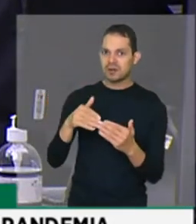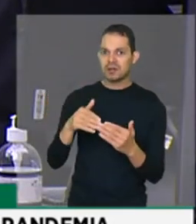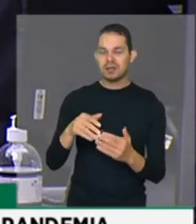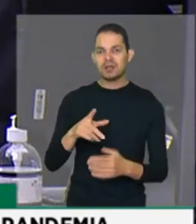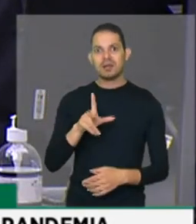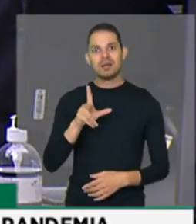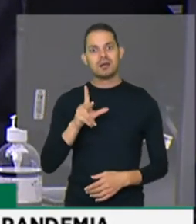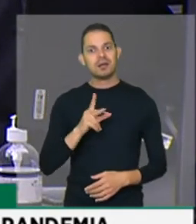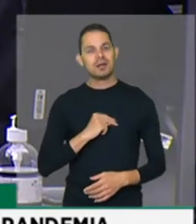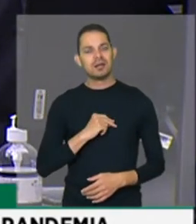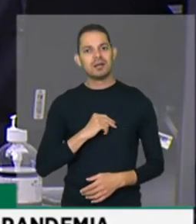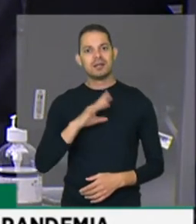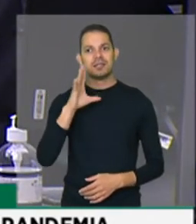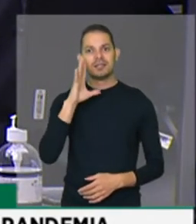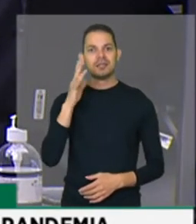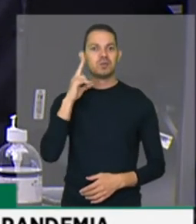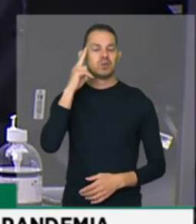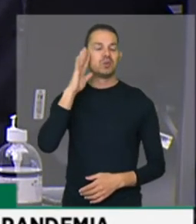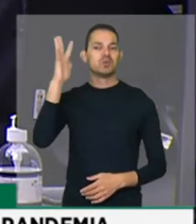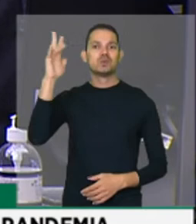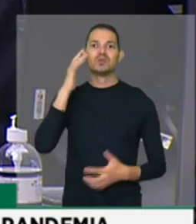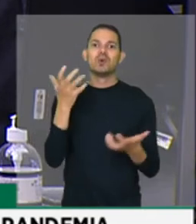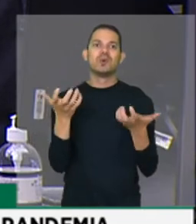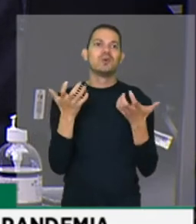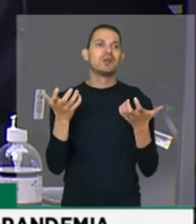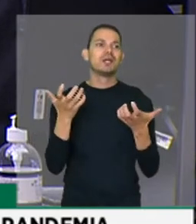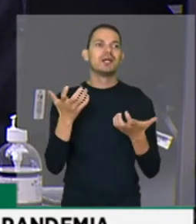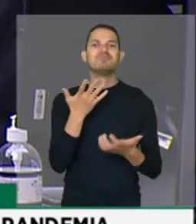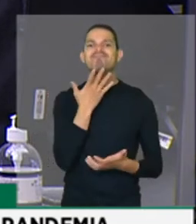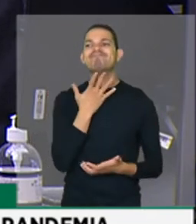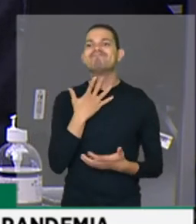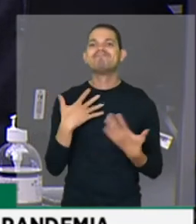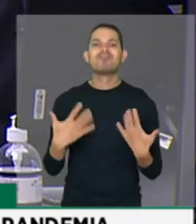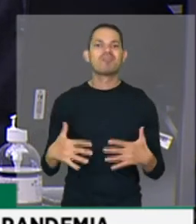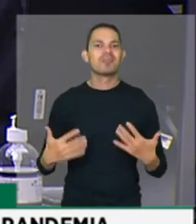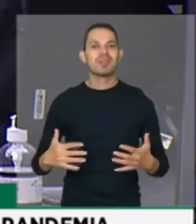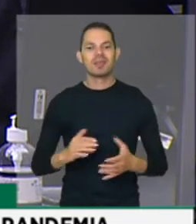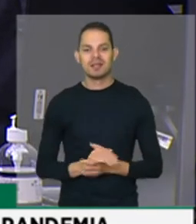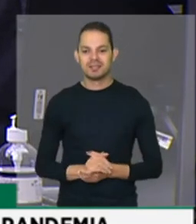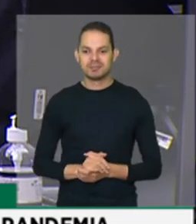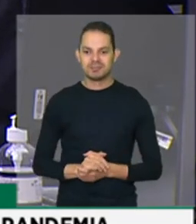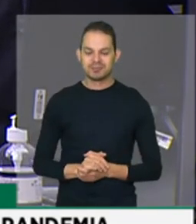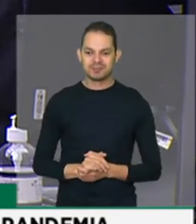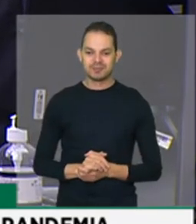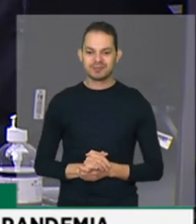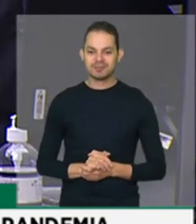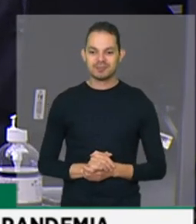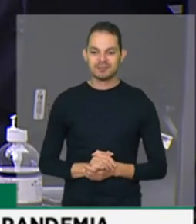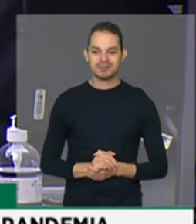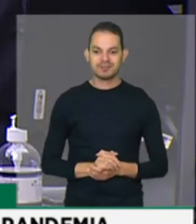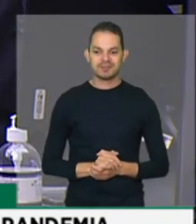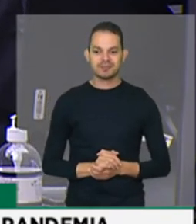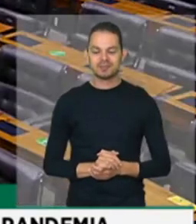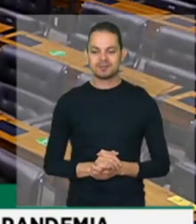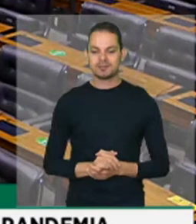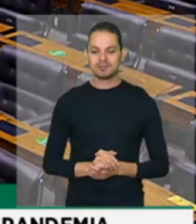ORIENTAÇÃO, TODOS SIM . AVE-MARIA, ISSO É SONHO DE CONSUMO. -- [DEPUTADO]: PRESIDENTE, MAS NÃO ACOSTUMA NÃO. [DEPUTADO]: APROVEITA BEM, PRESIDENTE. PORQUE PASSA RÁ PIDO. -- [PRESIDENTE]: VOCÊ